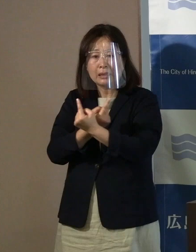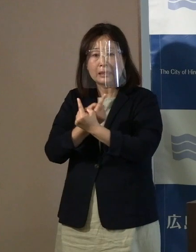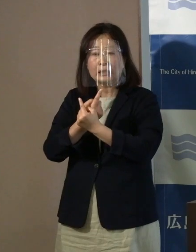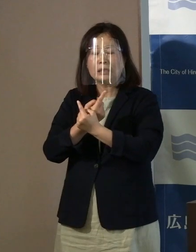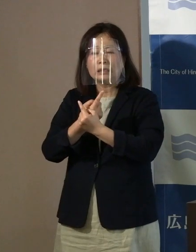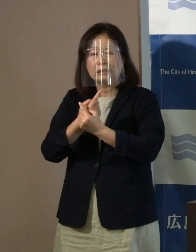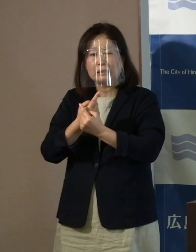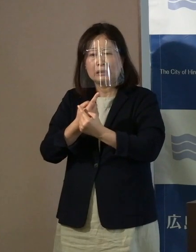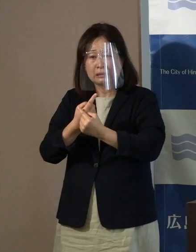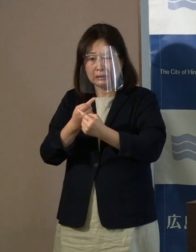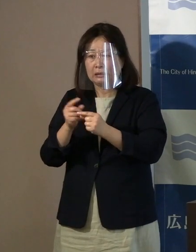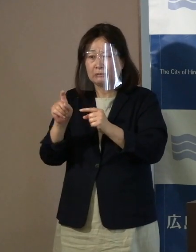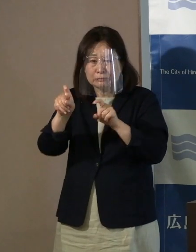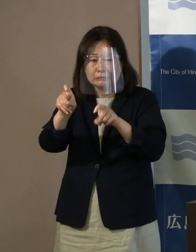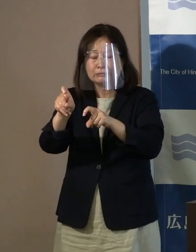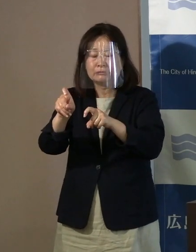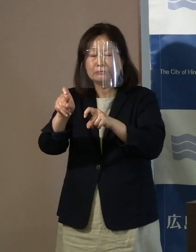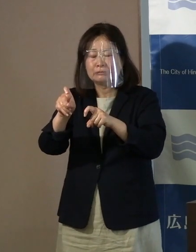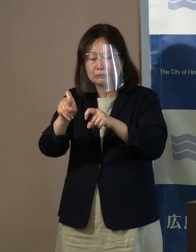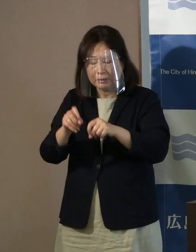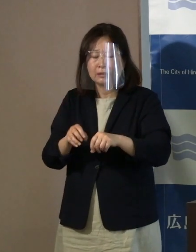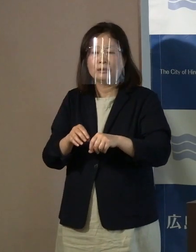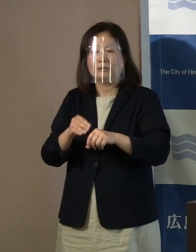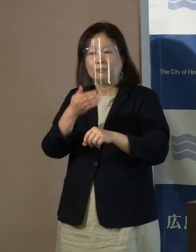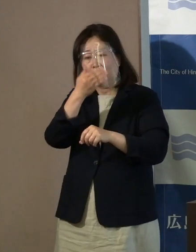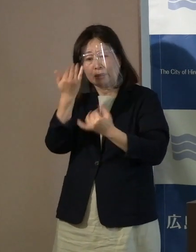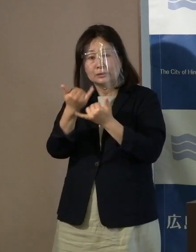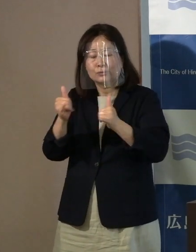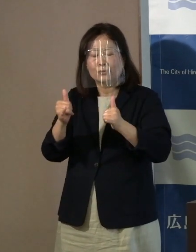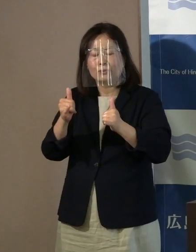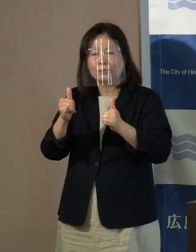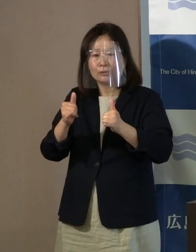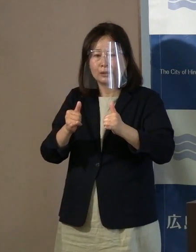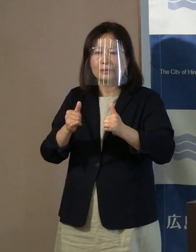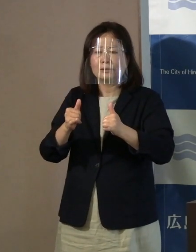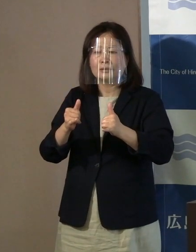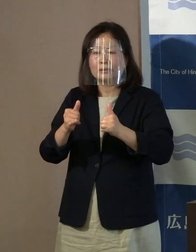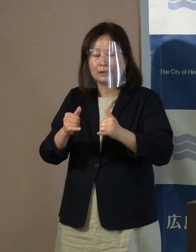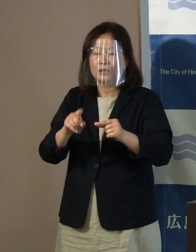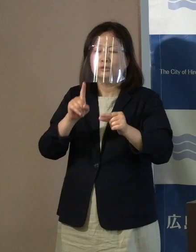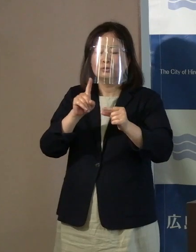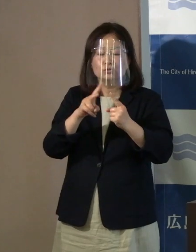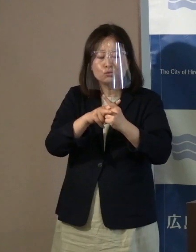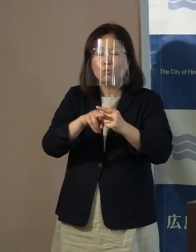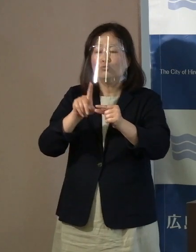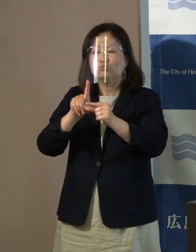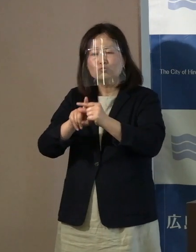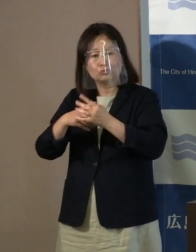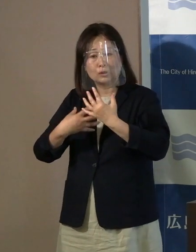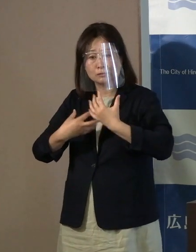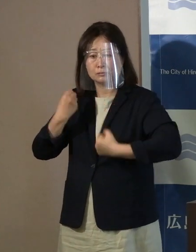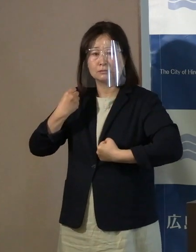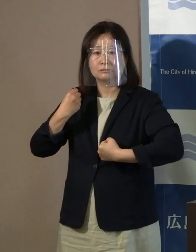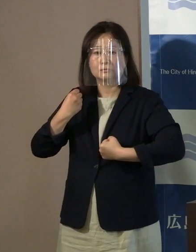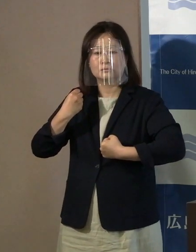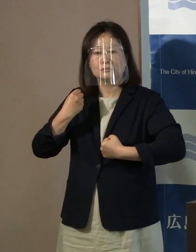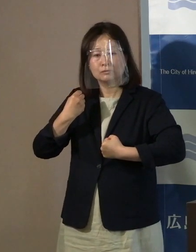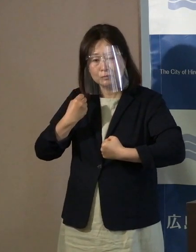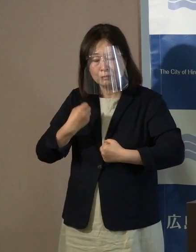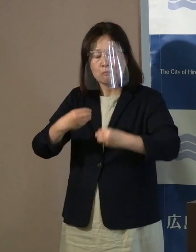例えば40代とか､さらには小中学生の中でも 発症するという方が増えていると｡